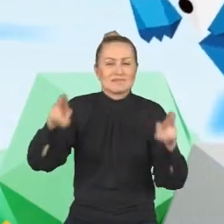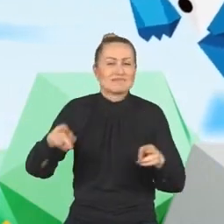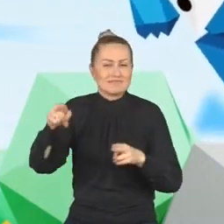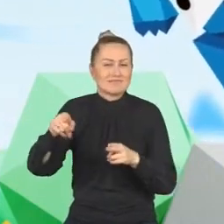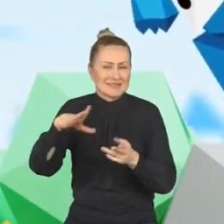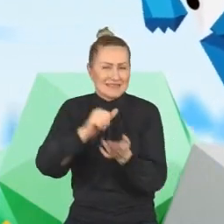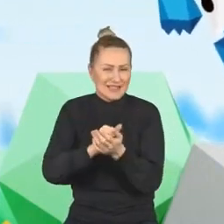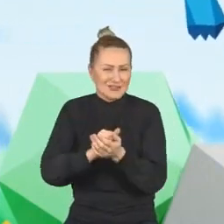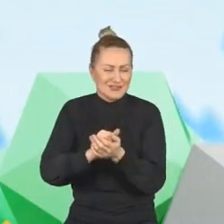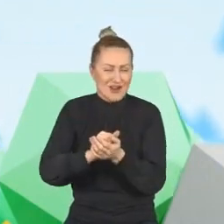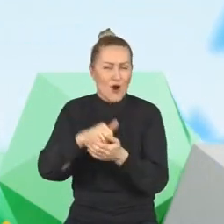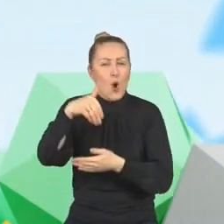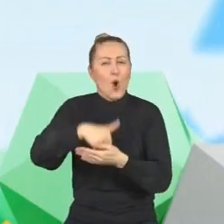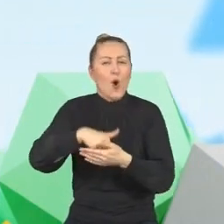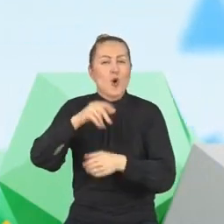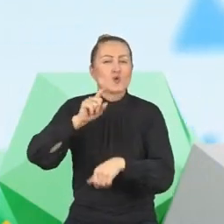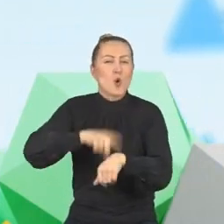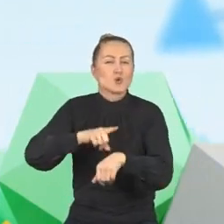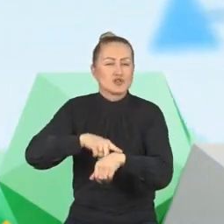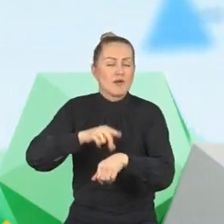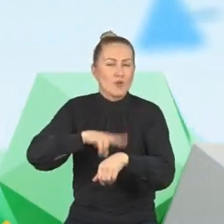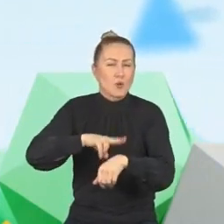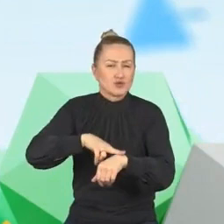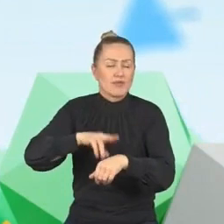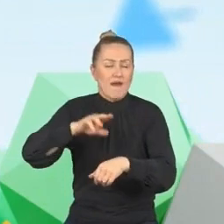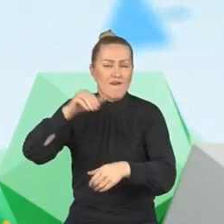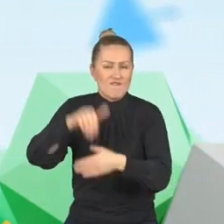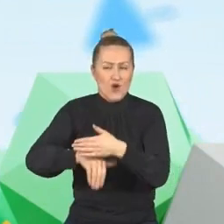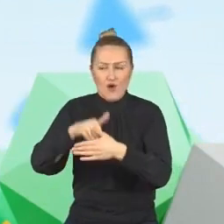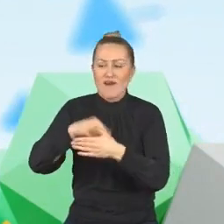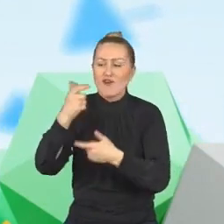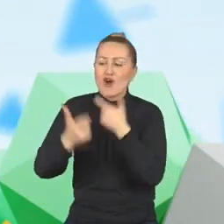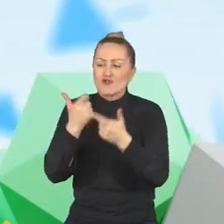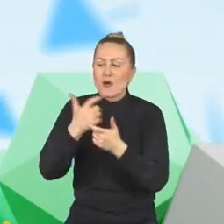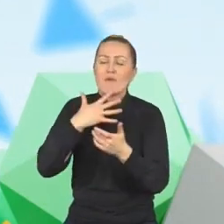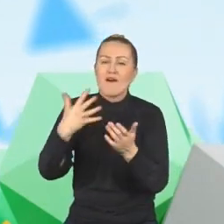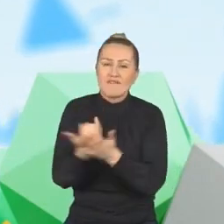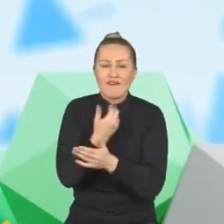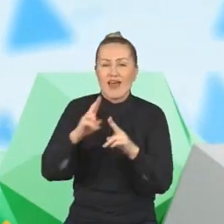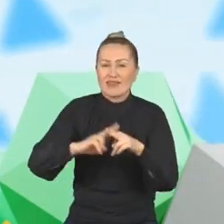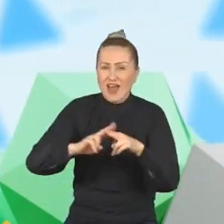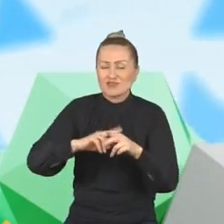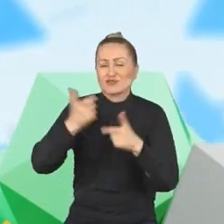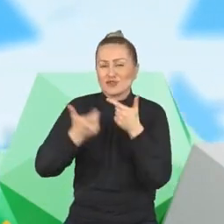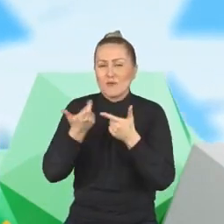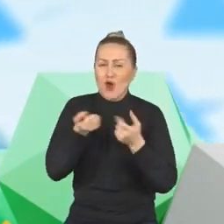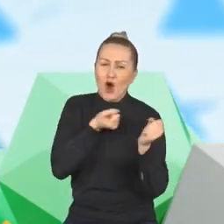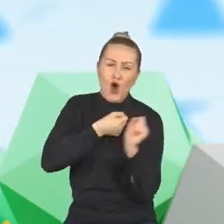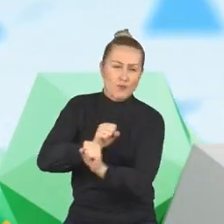dzieciakami zaczęli uzbrajać się w narzędzia pozwalające budować odporność przeciwko dezinformacji.